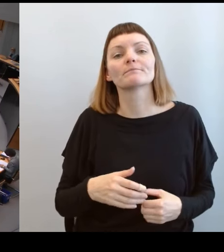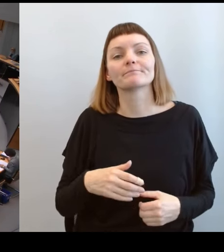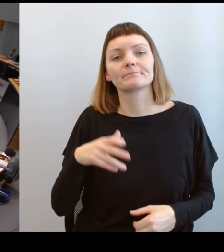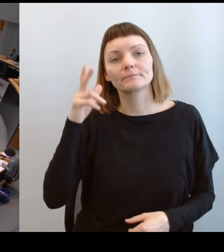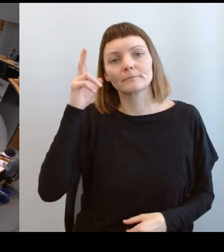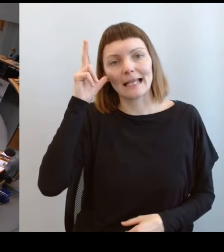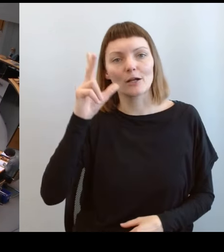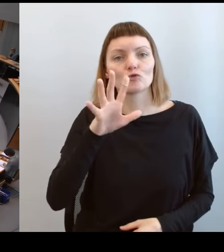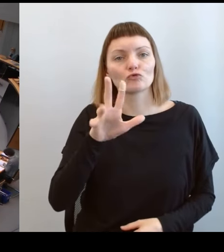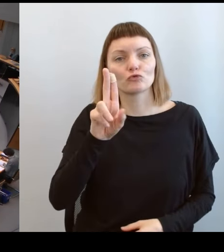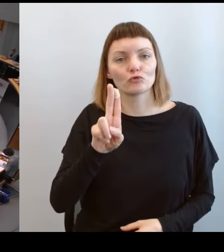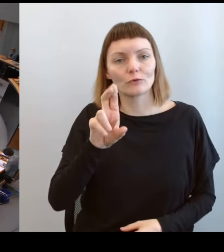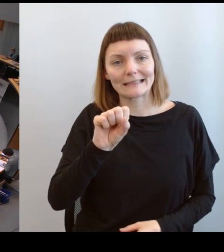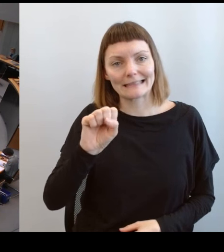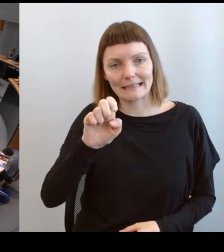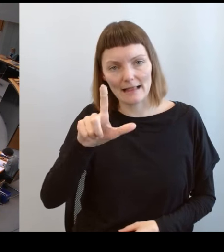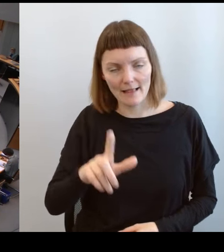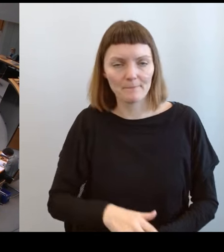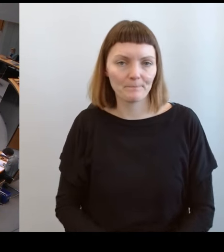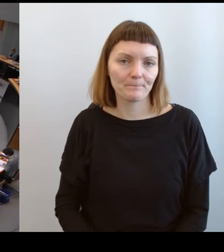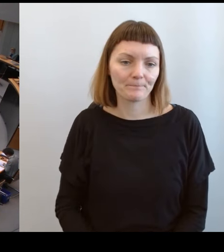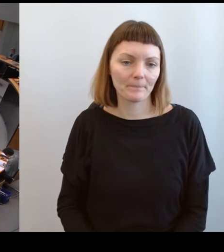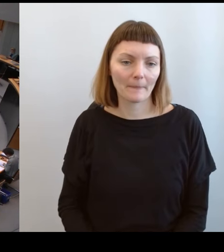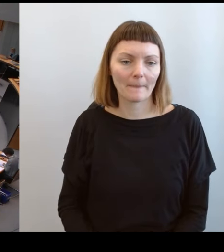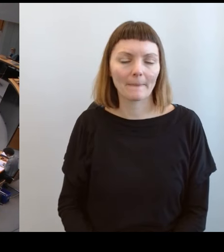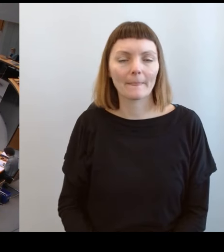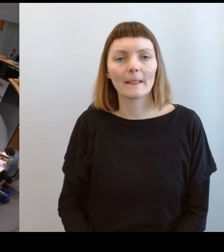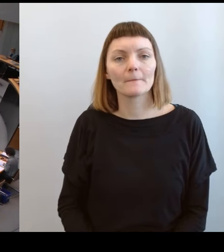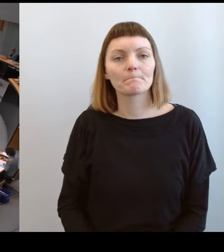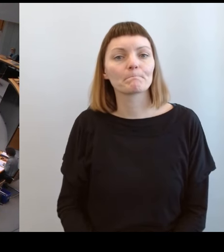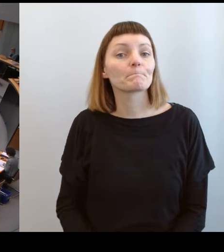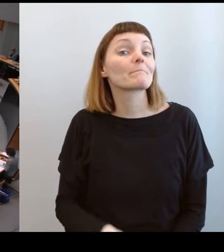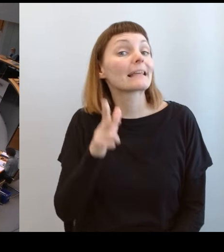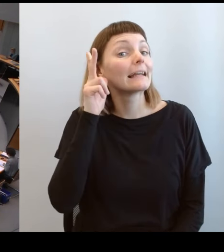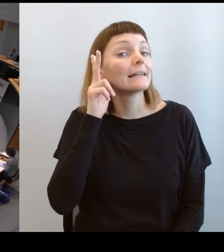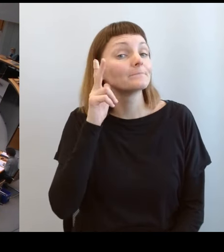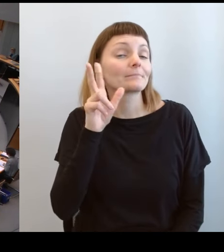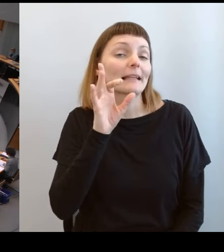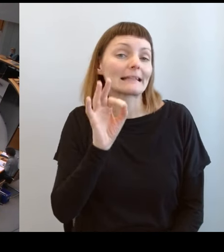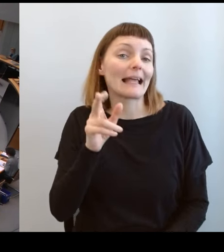(Rednerwechsel) Sehr geehrter Herr Präsident! Sehr geehrte Damen und Herren! Am 22. März 2022 hat